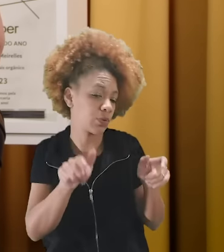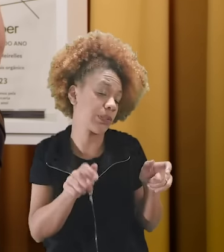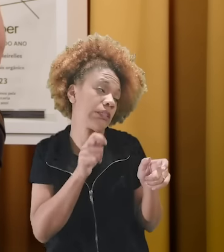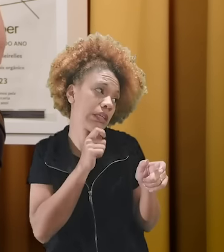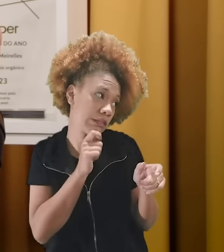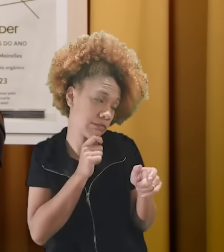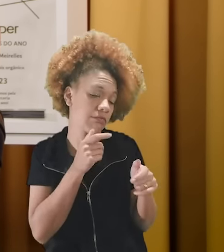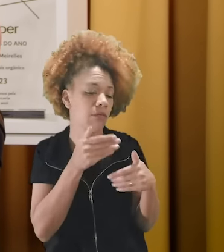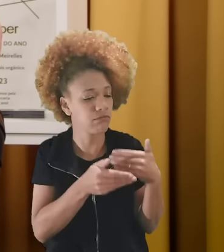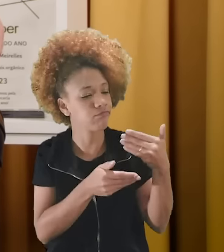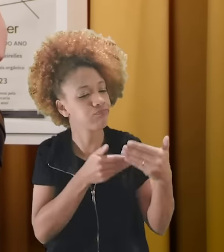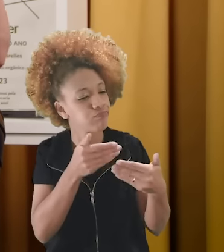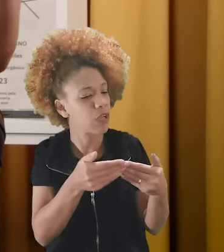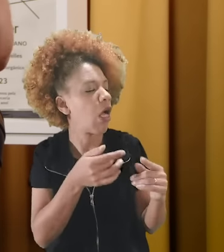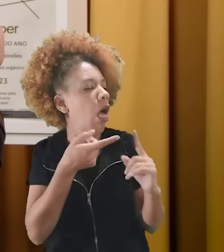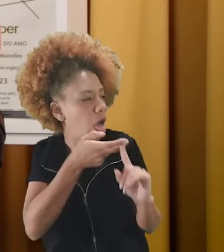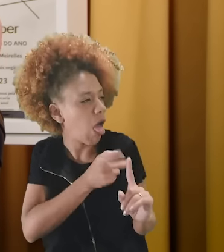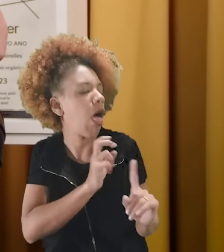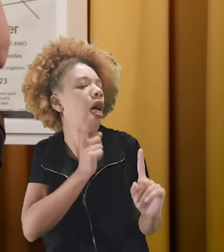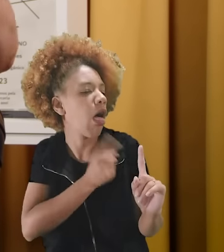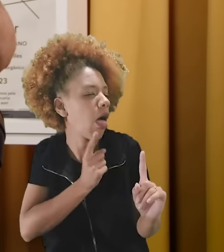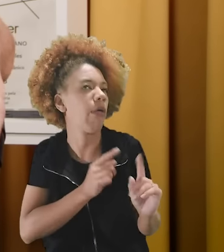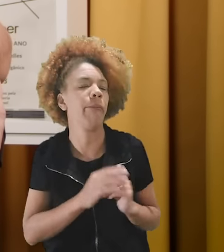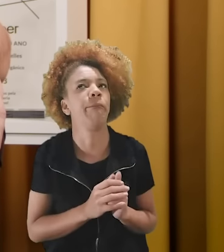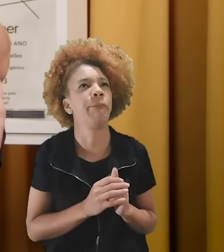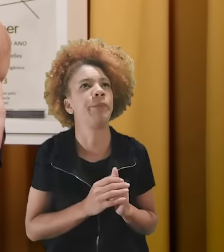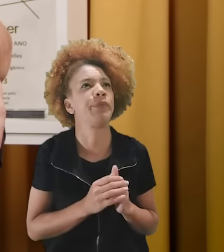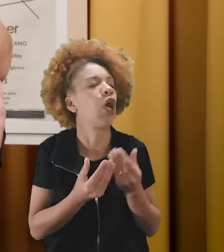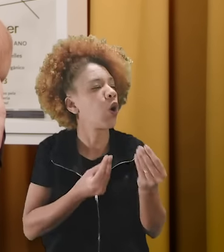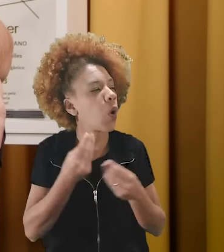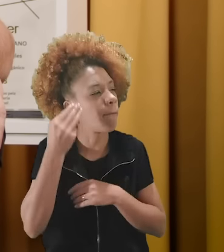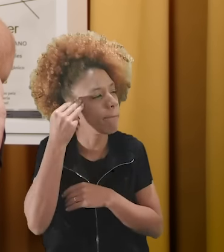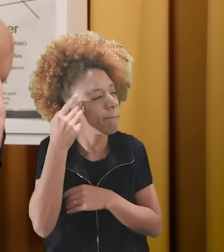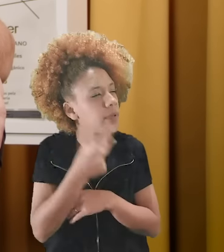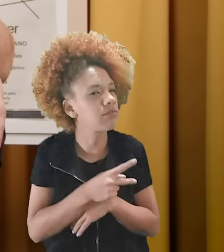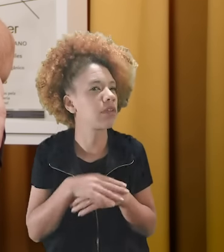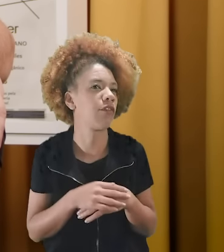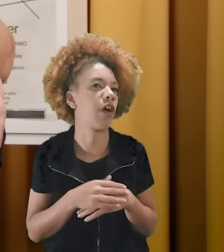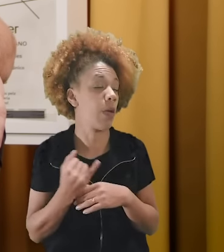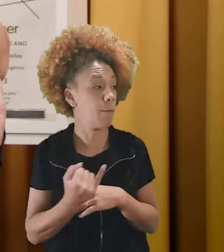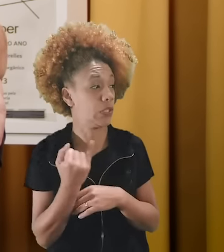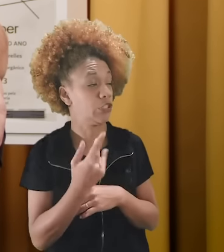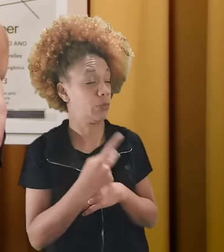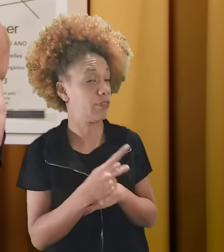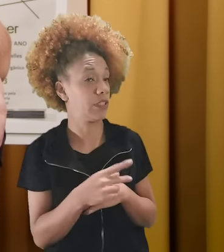ainda estão nessa fase de te xingar te destruir e tal como mentalmente isso foi importante para você